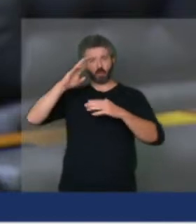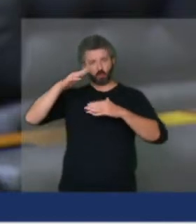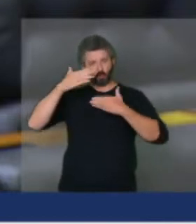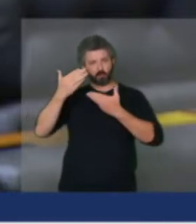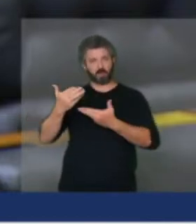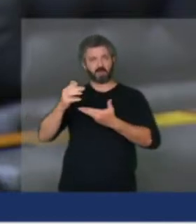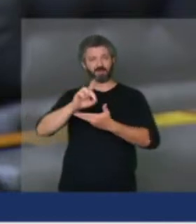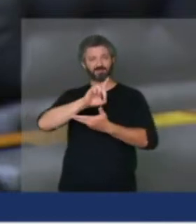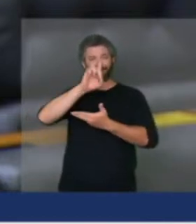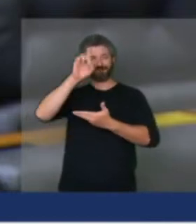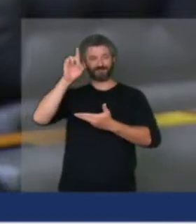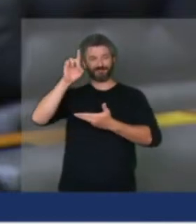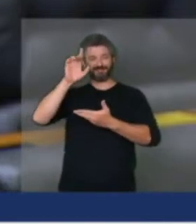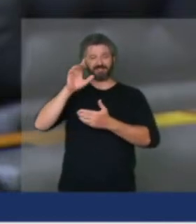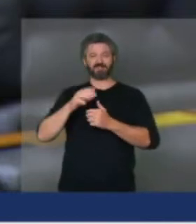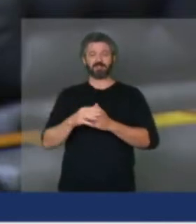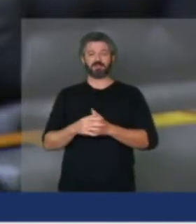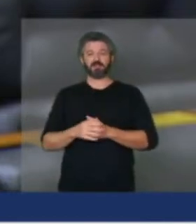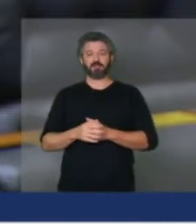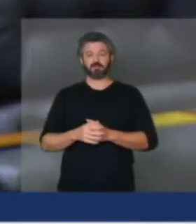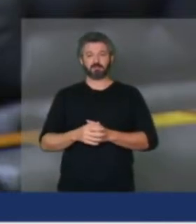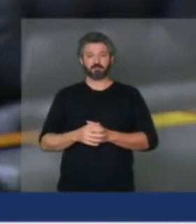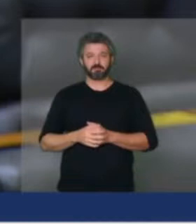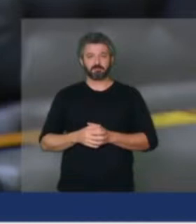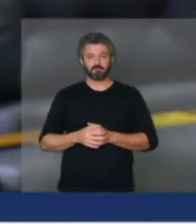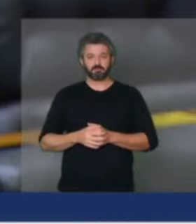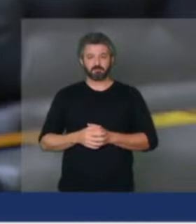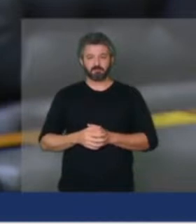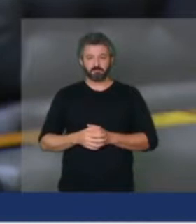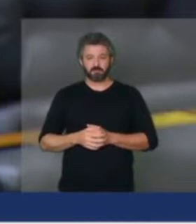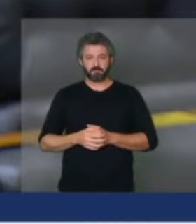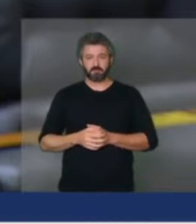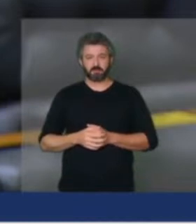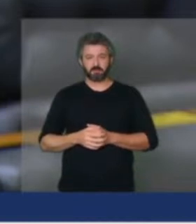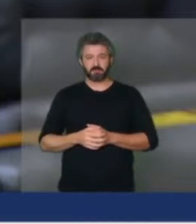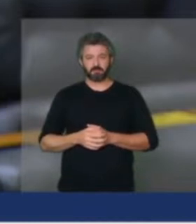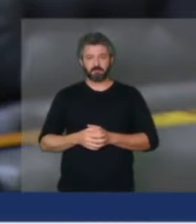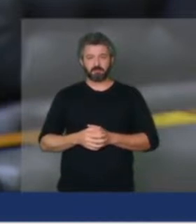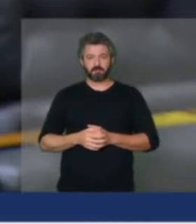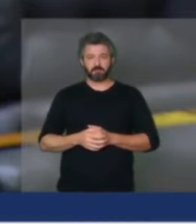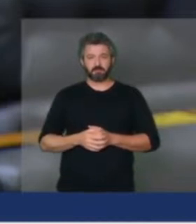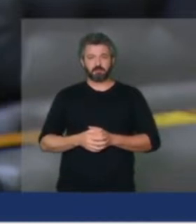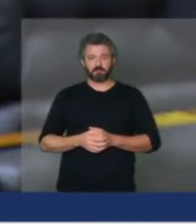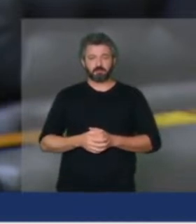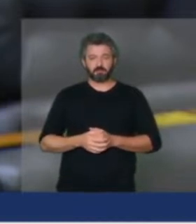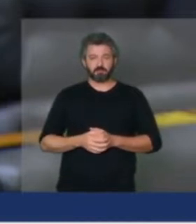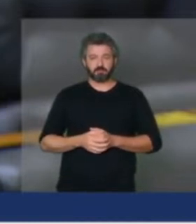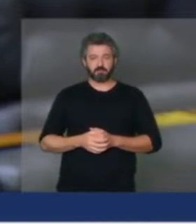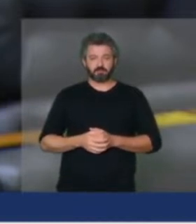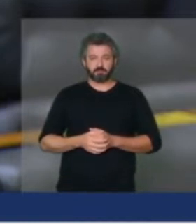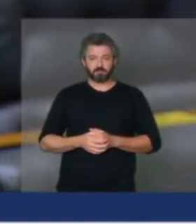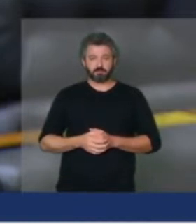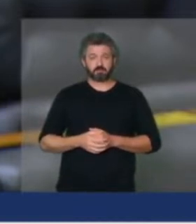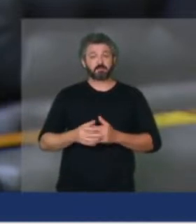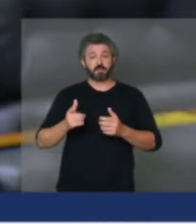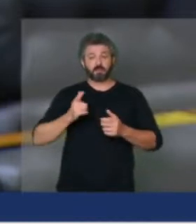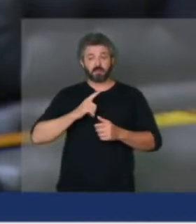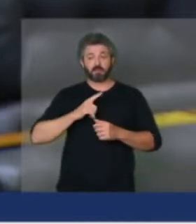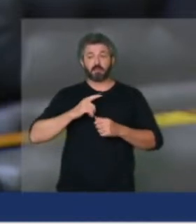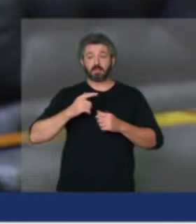TERÃO A CERTEZA DE AQUI NA CÂMARA, DEPUTADOS FEDERAIS MUNICIPALISTAS COMO EU ESTARÃO LUTANDO PELAS CAUSAS QUE SÃO IMPORTANTES E TÃO NECESSÁRIAS PARA OS